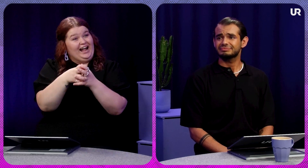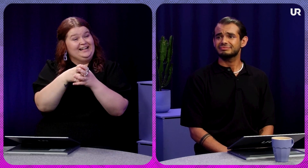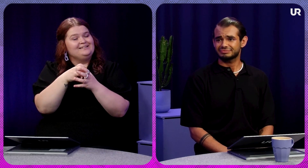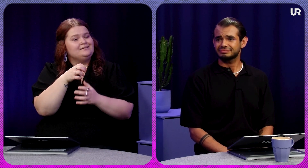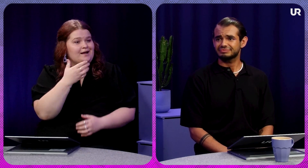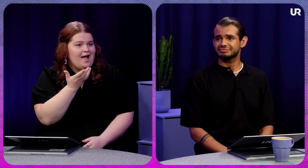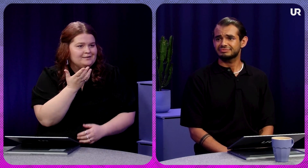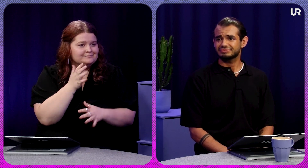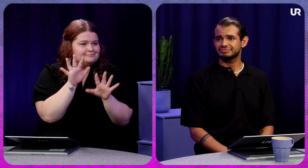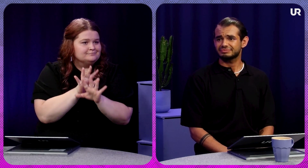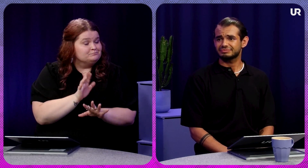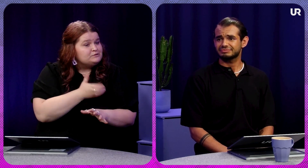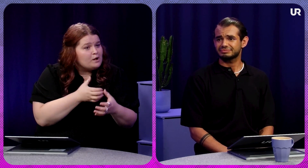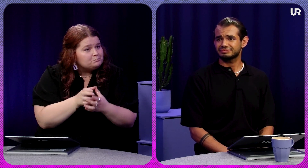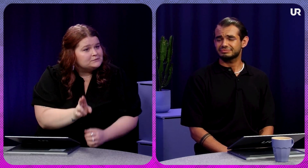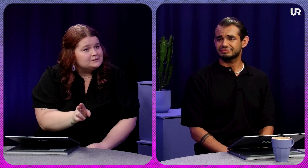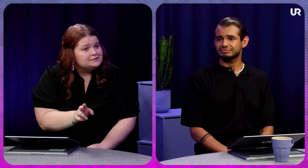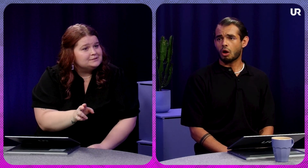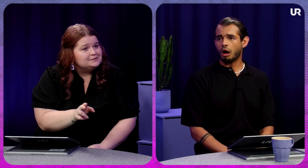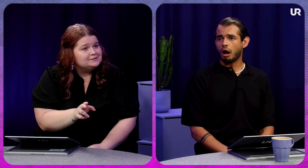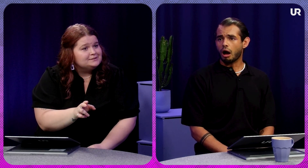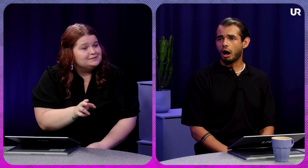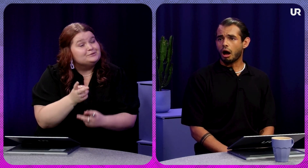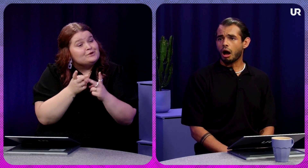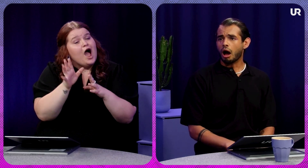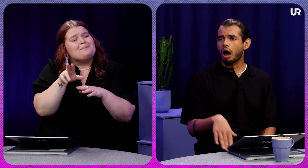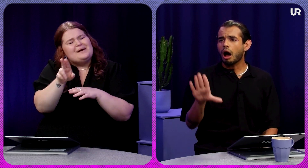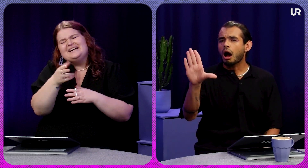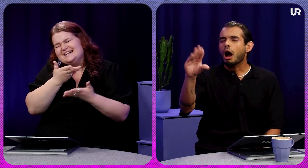Men så visade det sig att laget inte alls var herrlaget, utan ett damlag!! Amir: What?